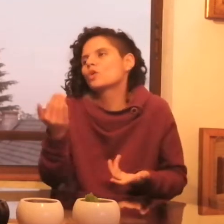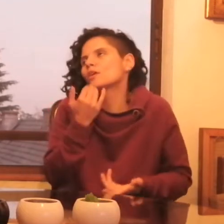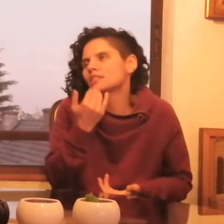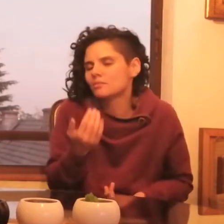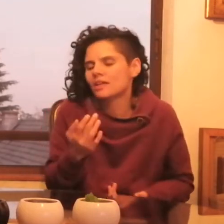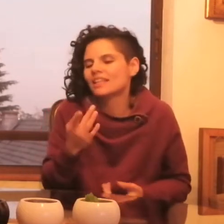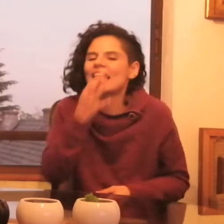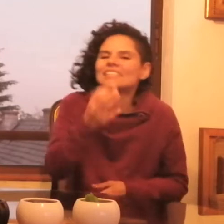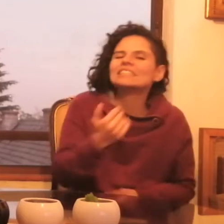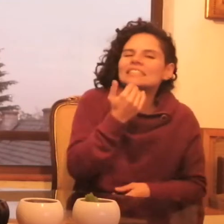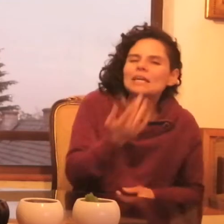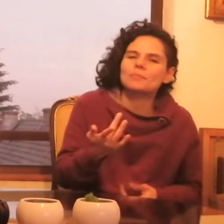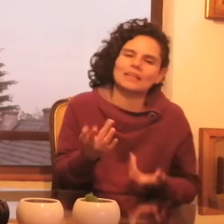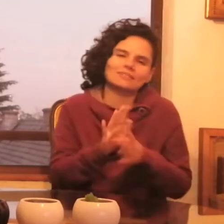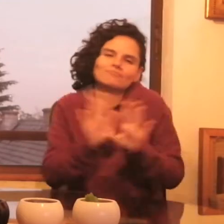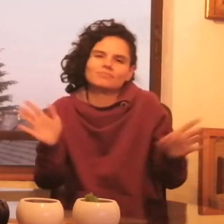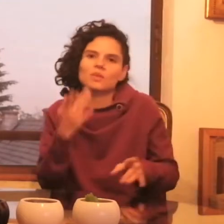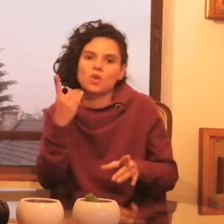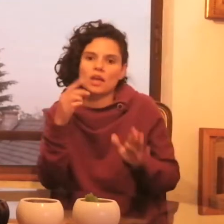forma porque hacer un programa de metal donde tienes que empezar a escuchar